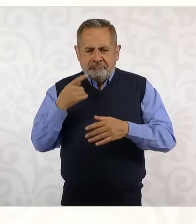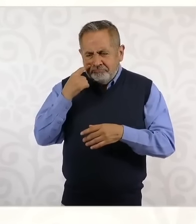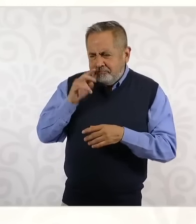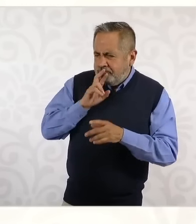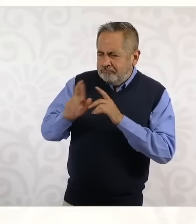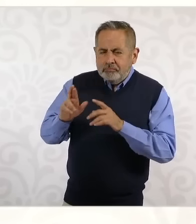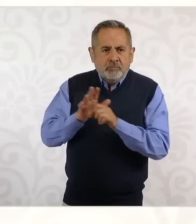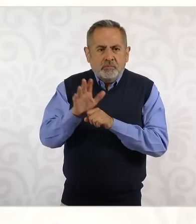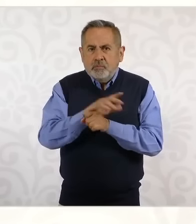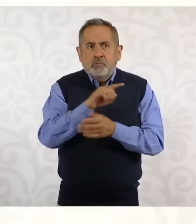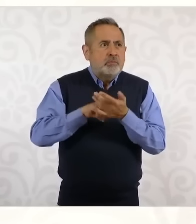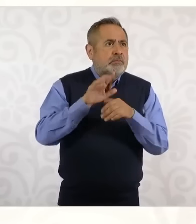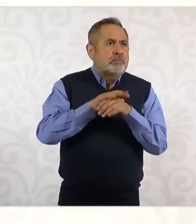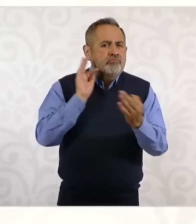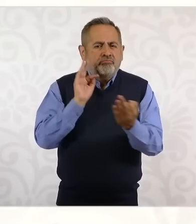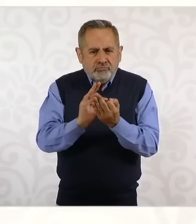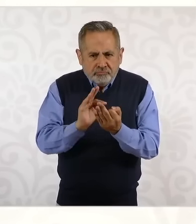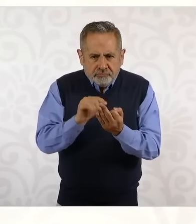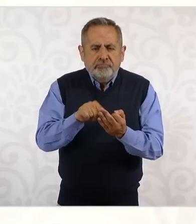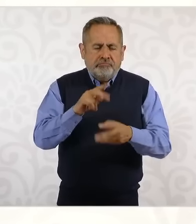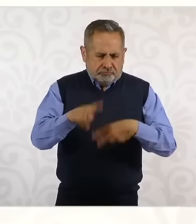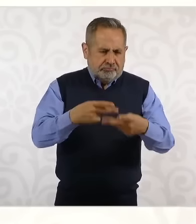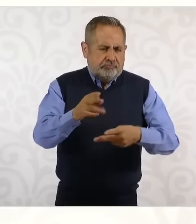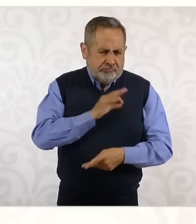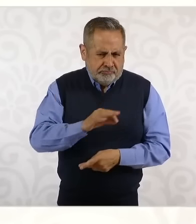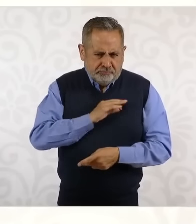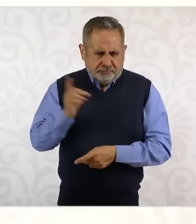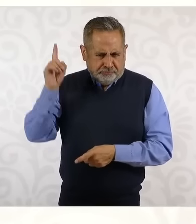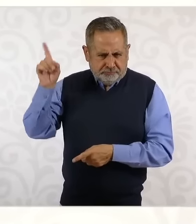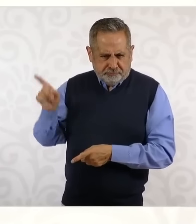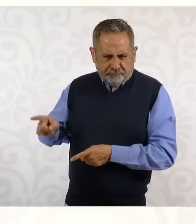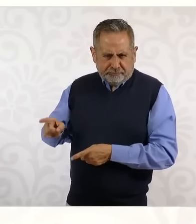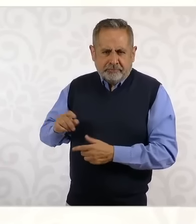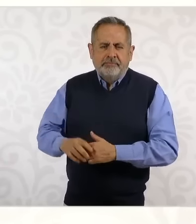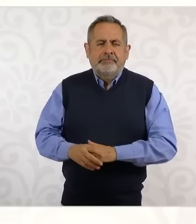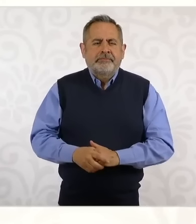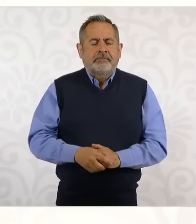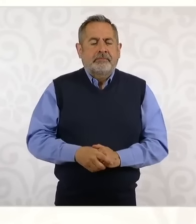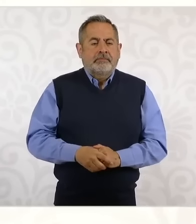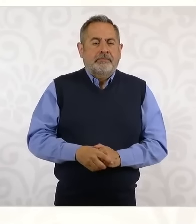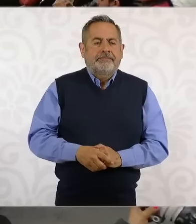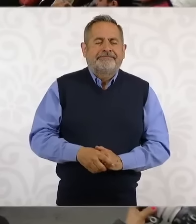les quede más cerca de su localidad. Eh, muchas gracias, eh, presidenta. En otro tema a ver para